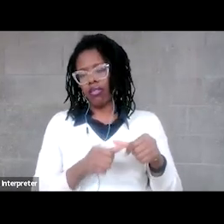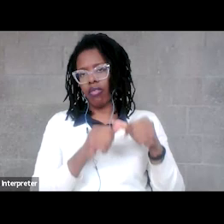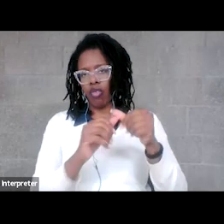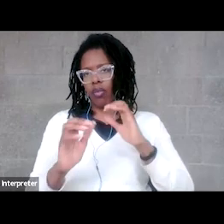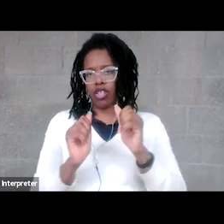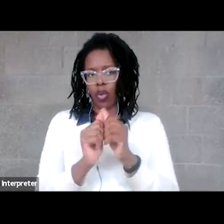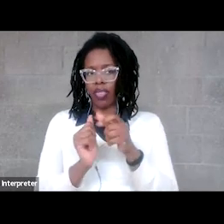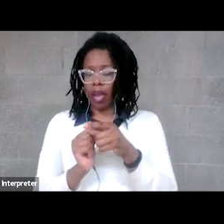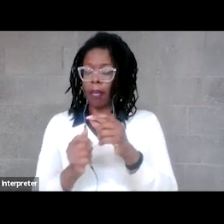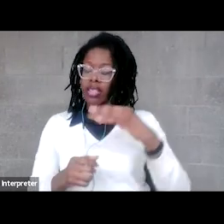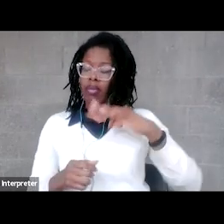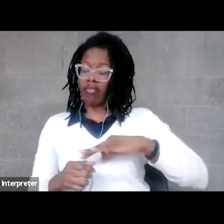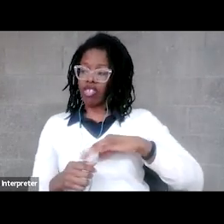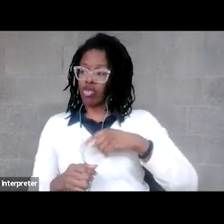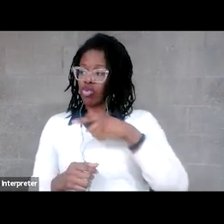para el solicitante y para el personal de la SSA.